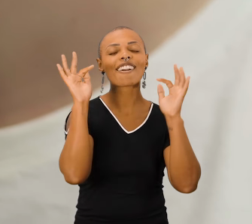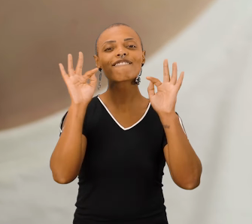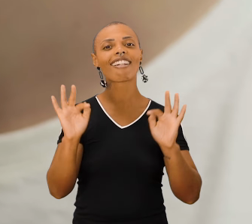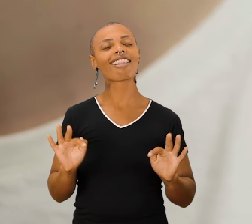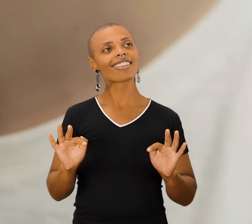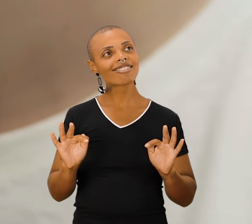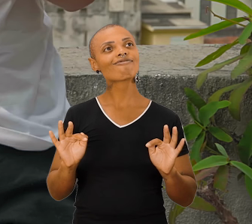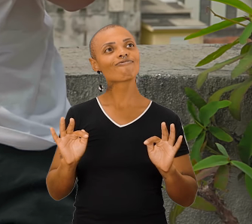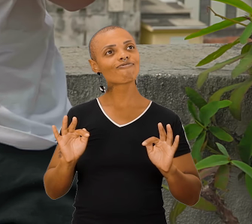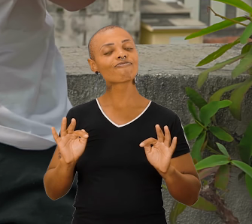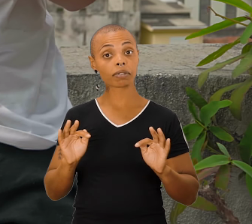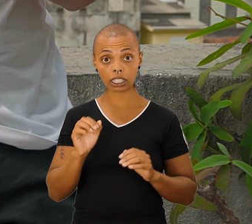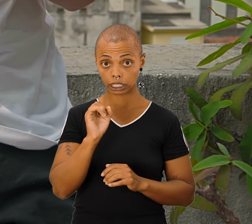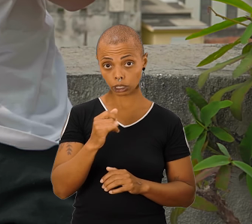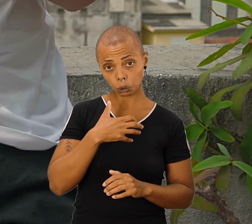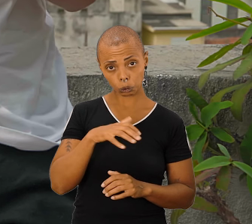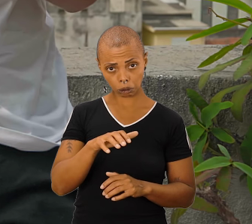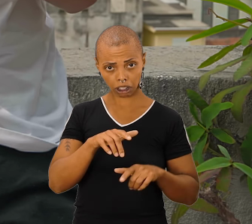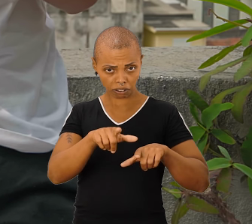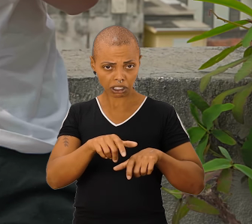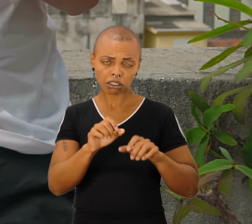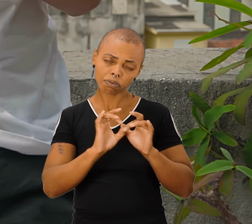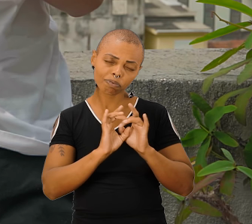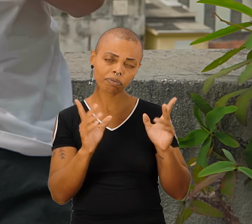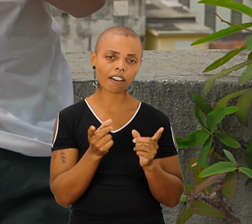Se vocês não quiserem, podem vender. Vocês decidem!